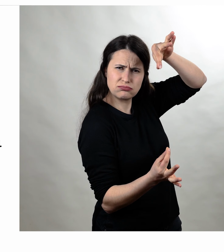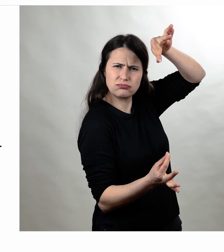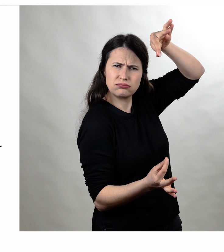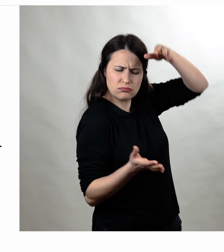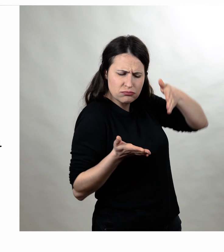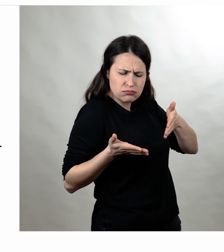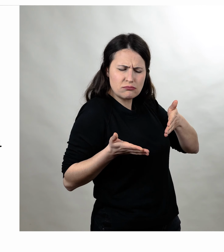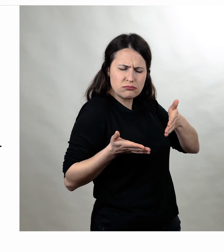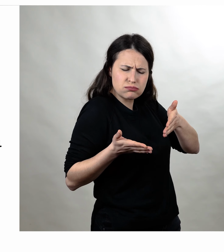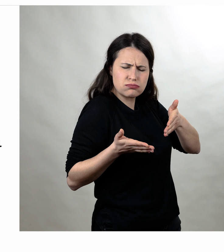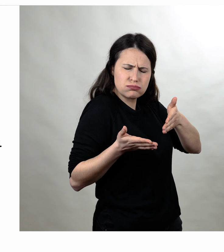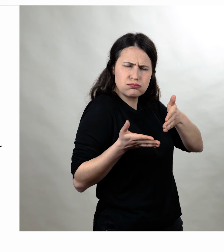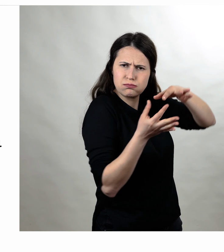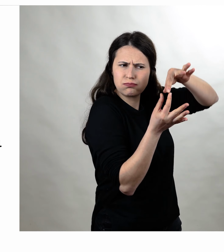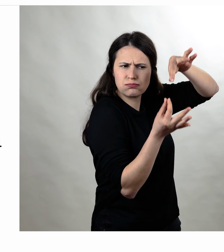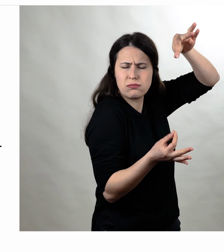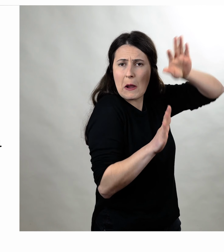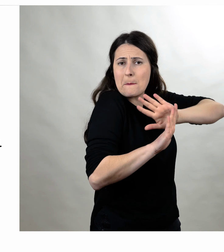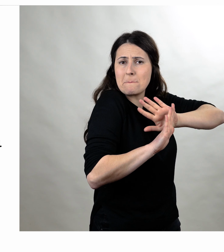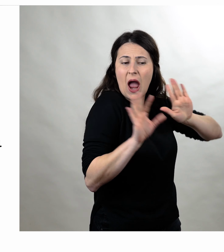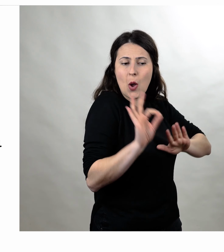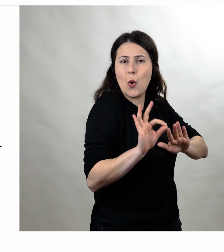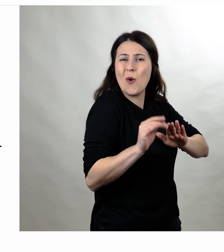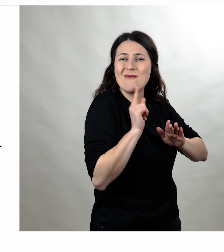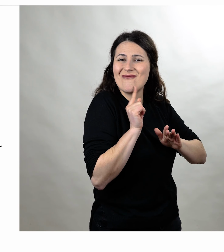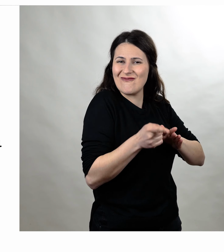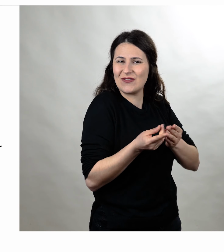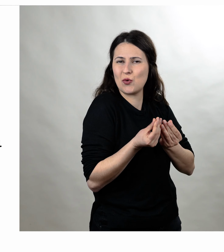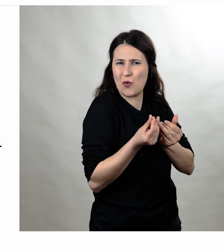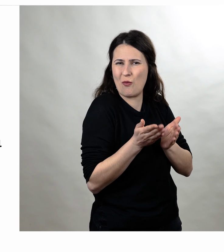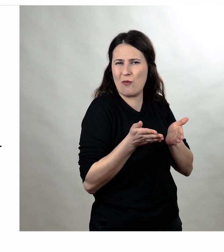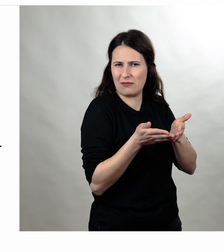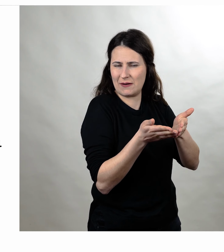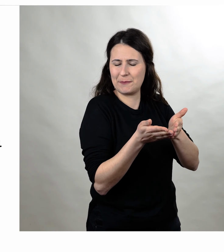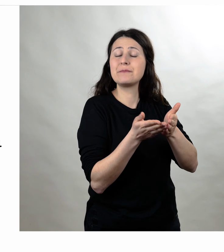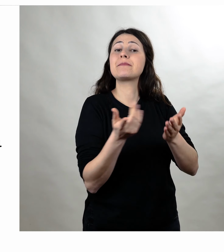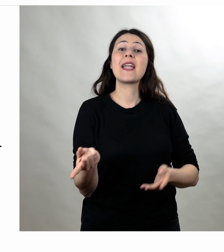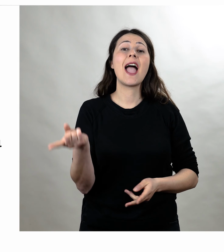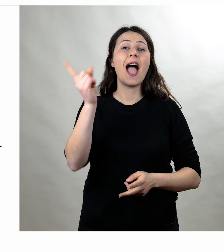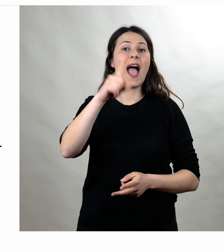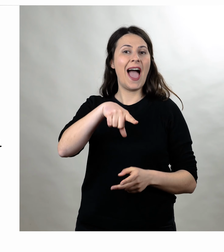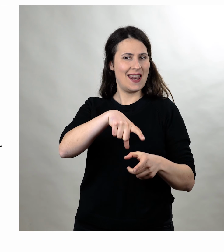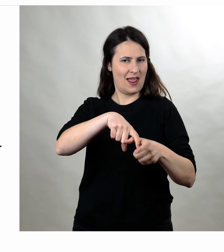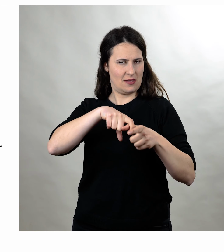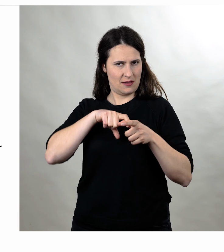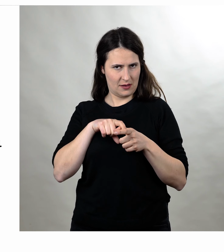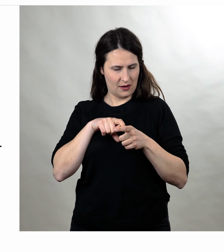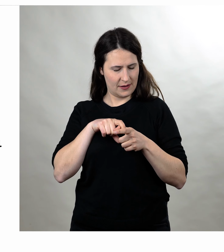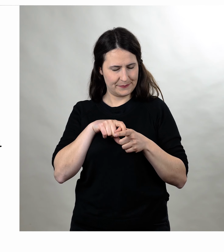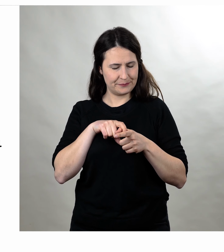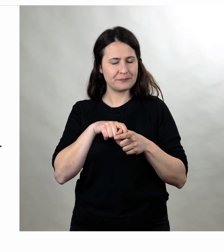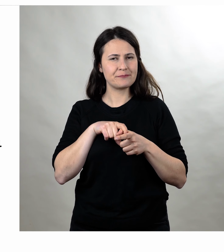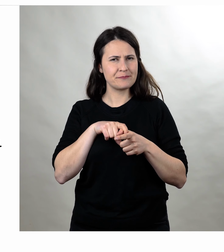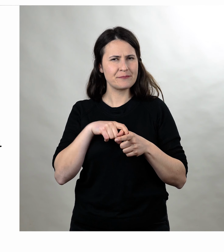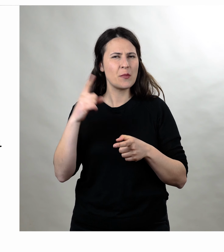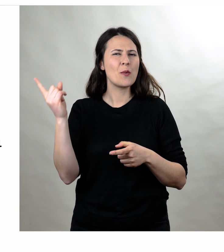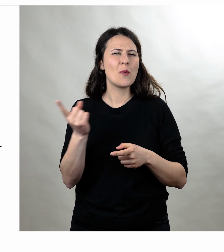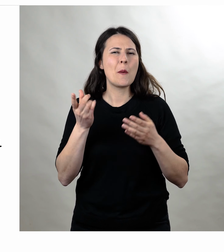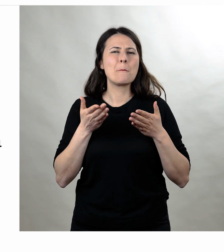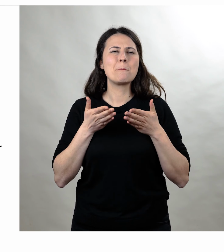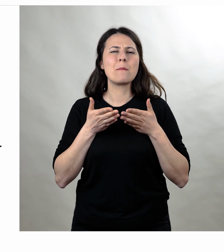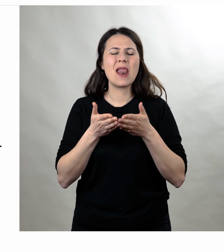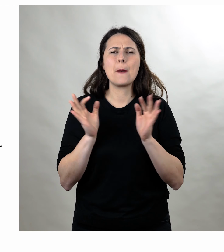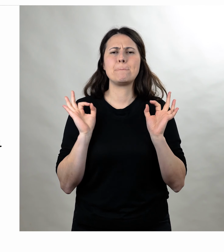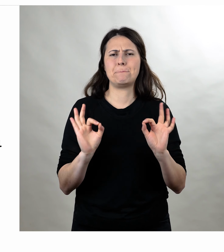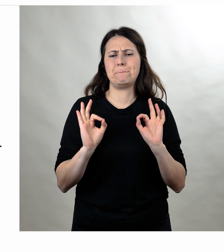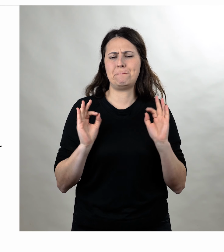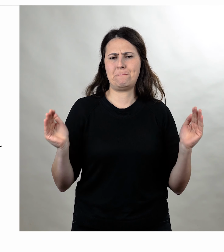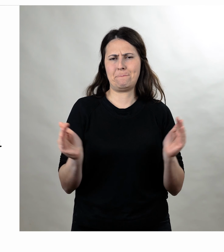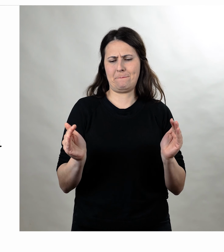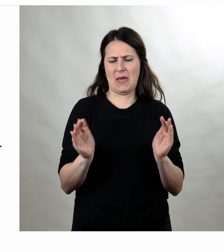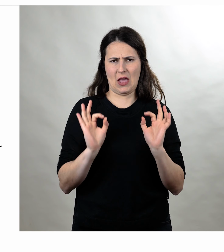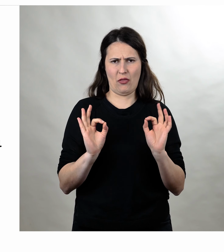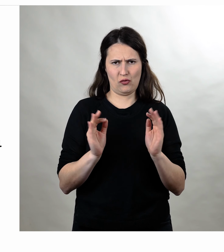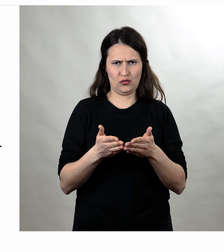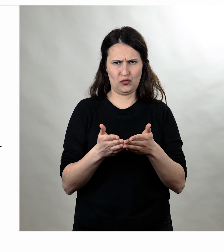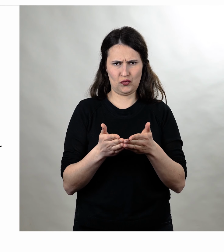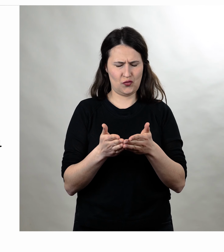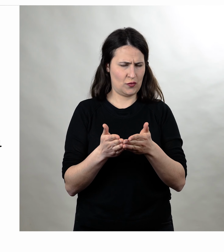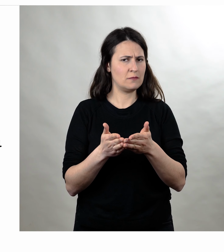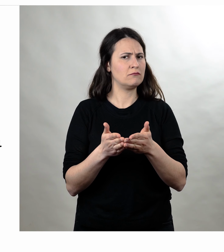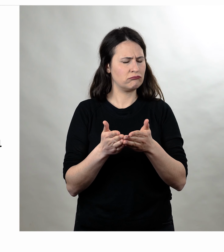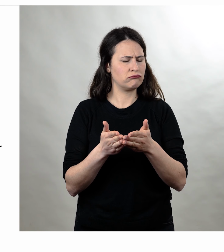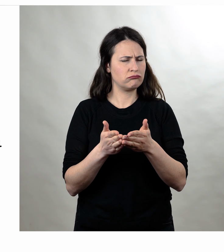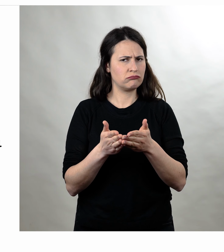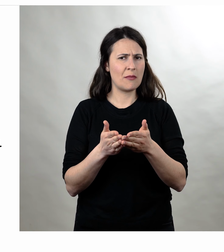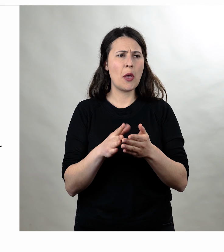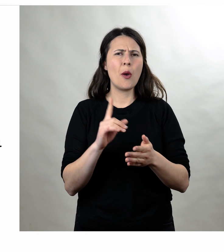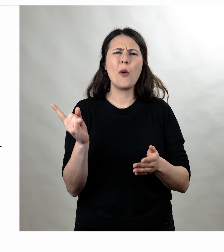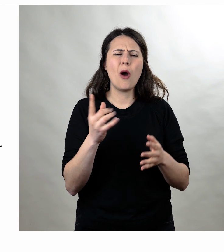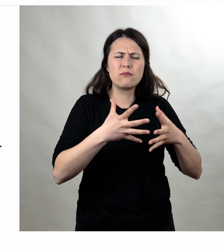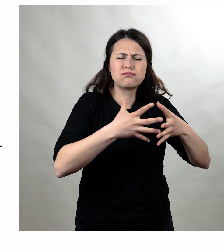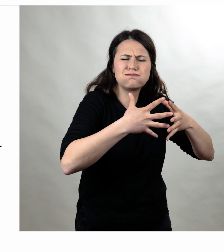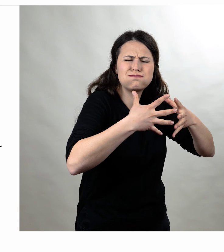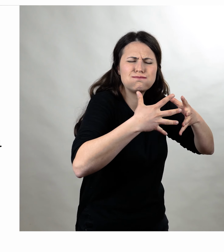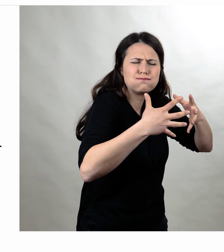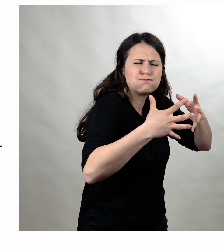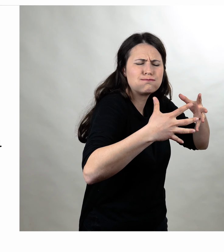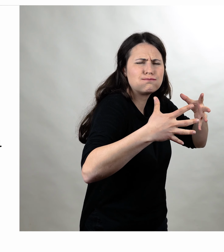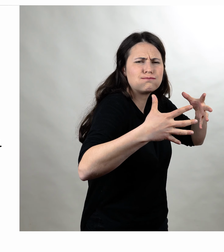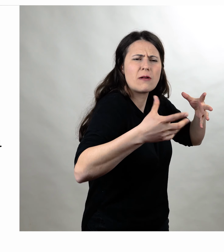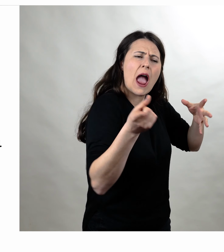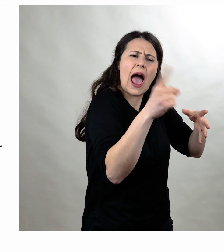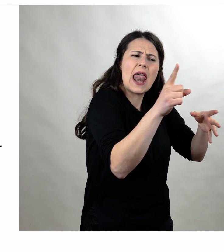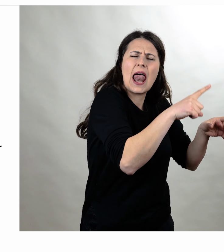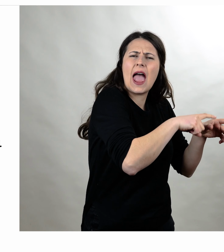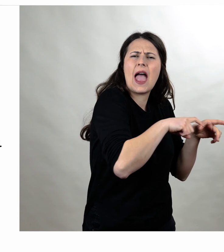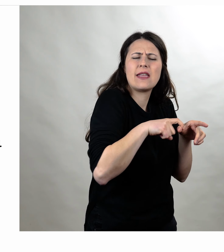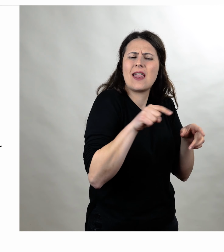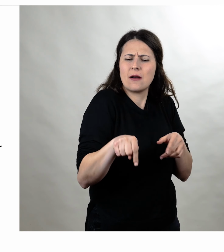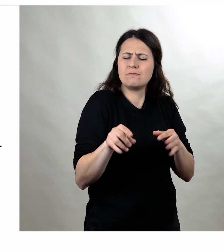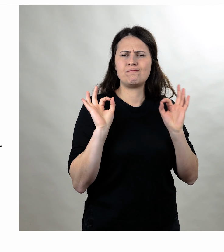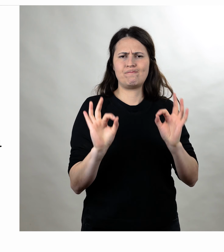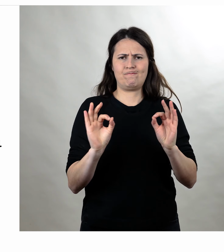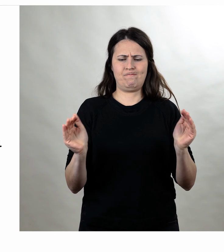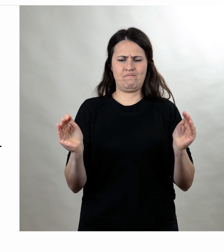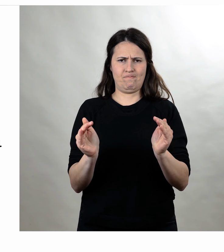Μια ακόμη εταιρεία χρησιμοποιεί πλοία μεσαίου μεγέθους—μικρότερα από τα πολύ μεγάλα πλοία άλλων εταιρειών